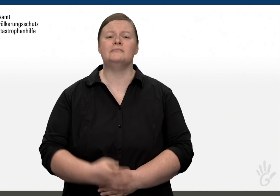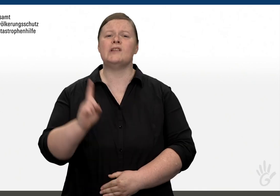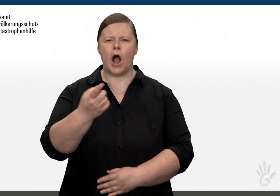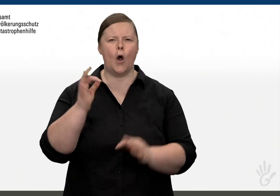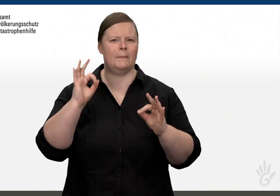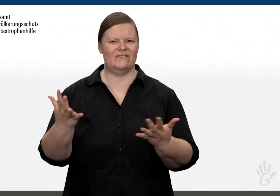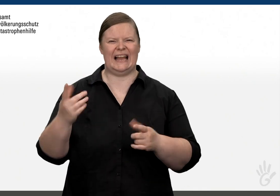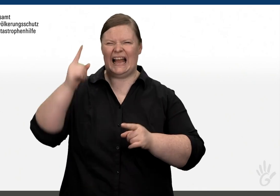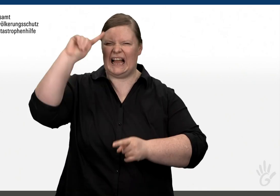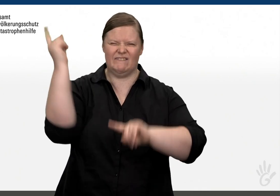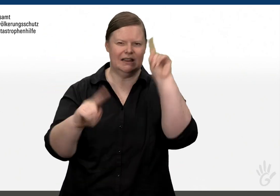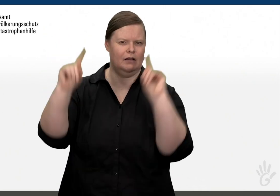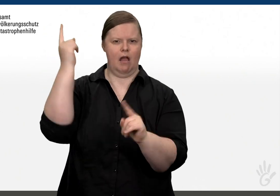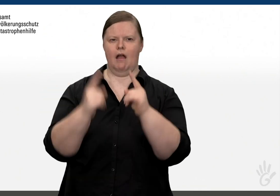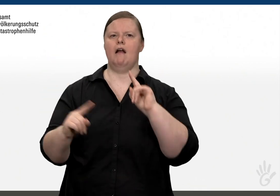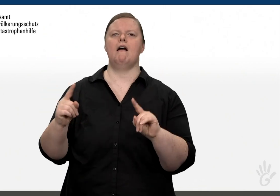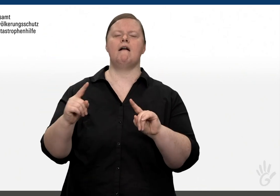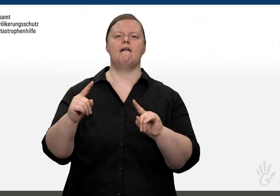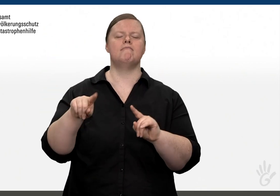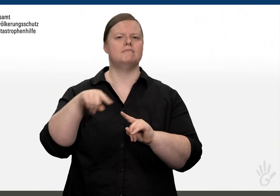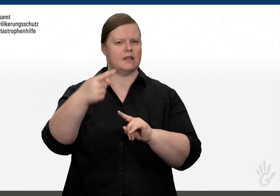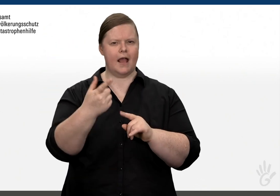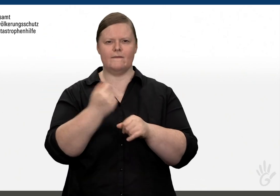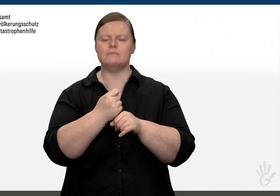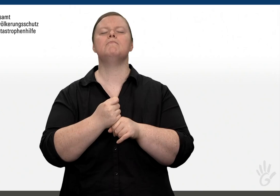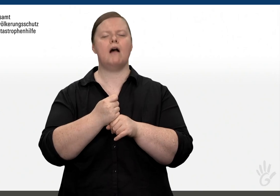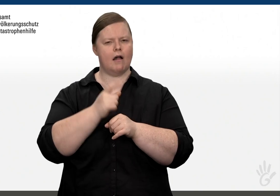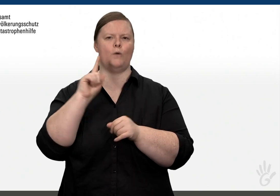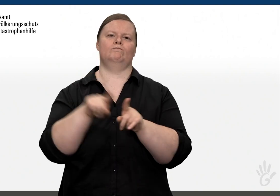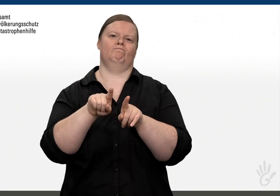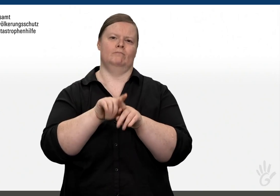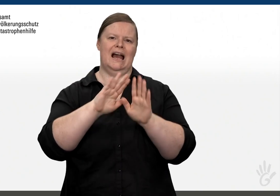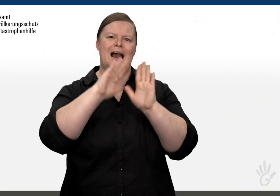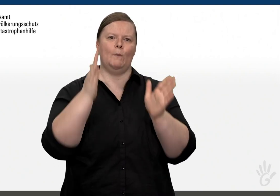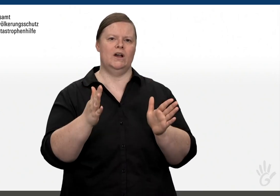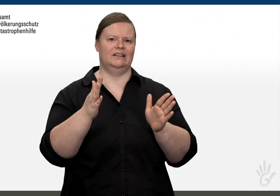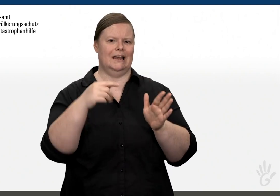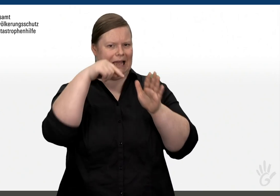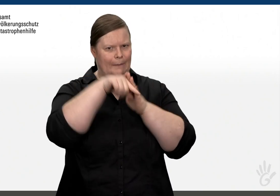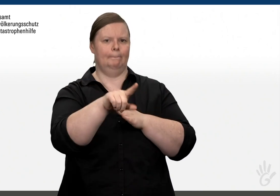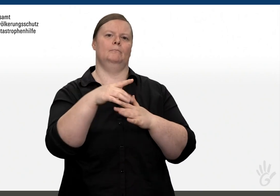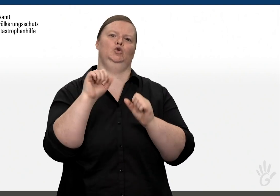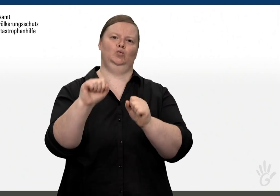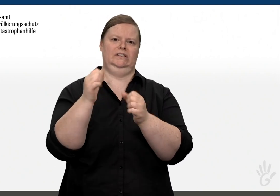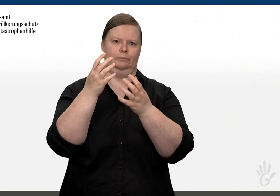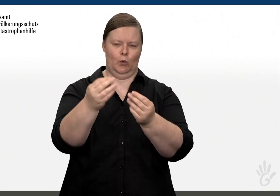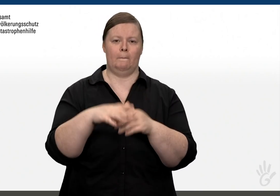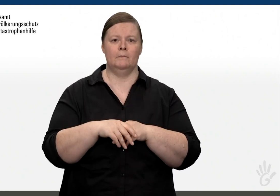Auch bei Gewitter sollten Sie Schutz in einem Gebäude suchen